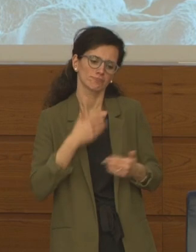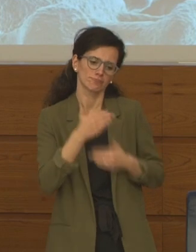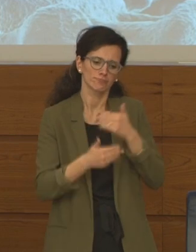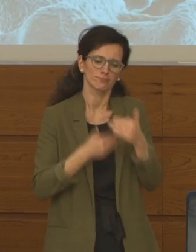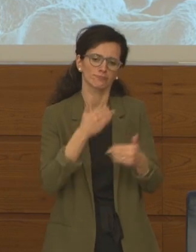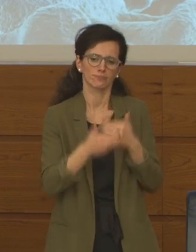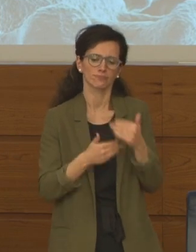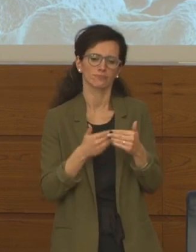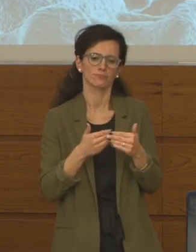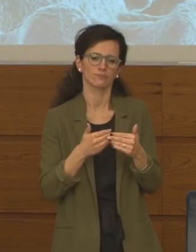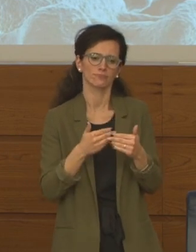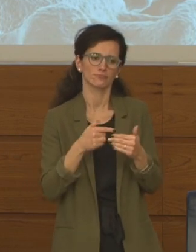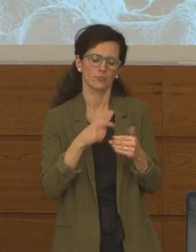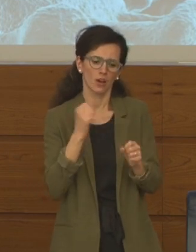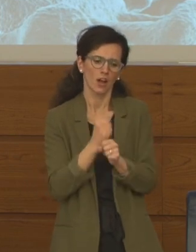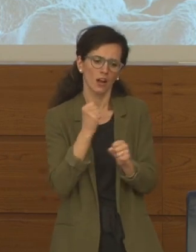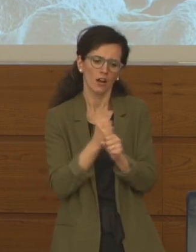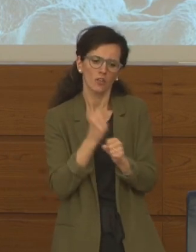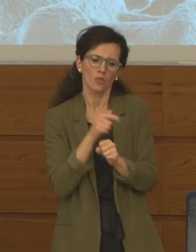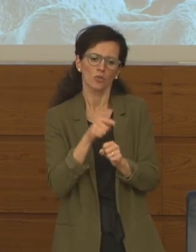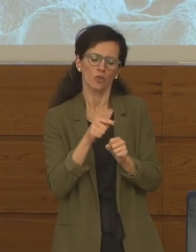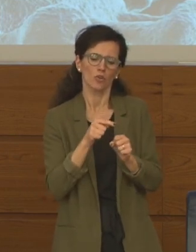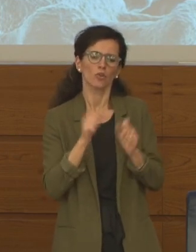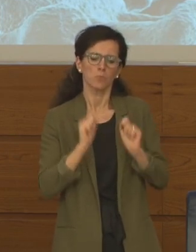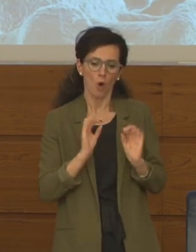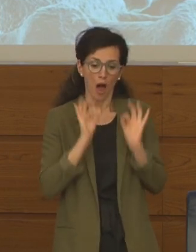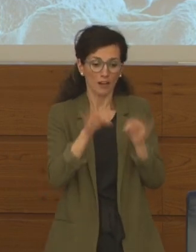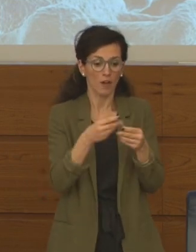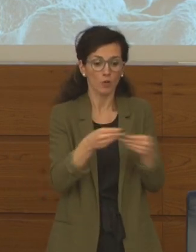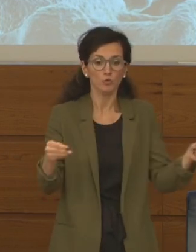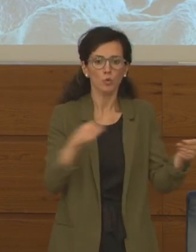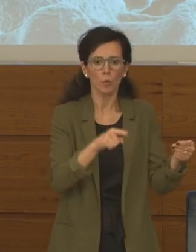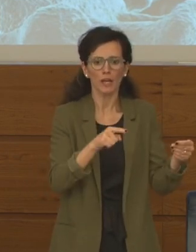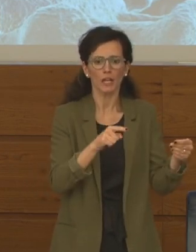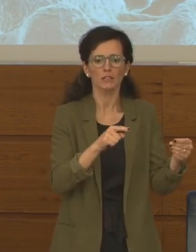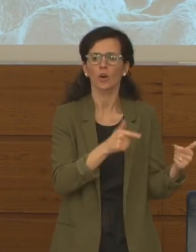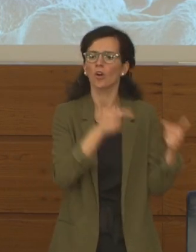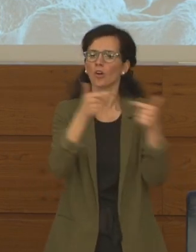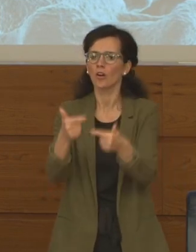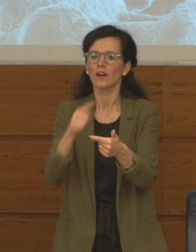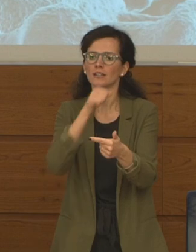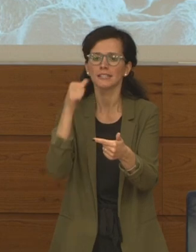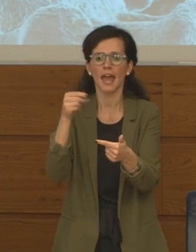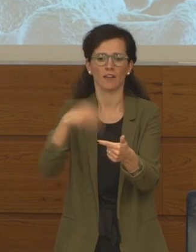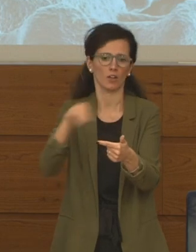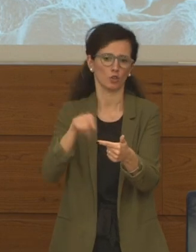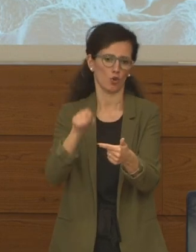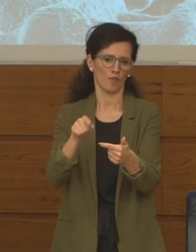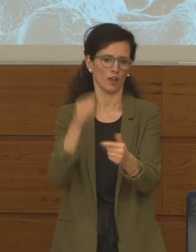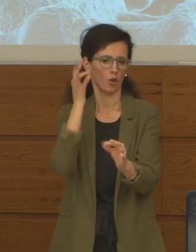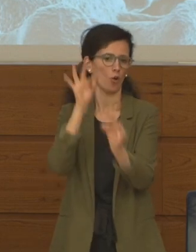il necessario direttamente dove serve.